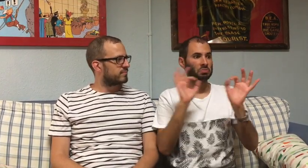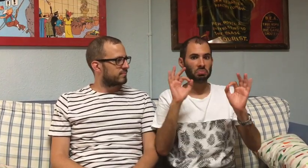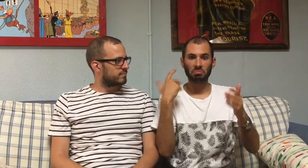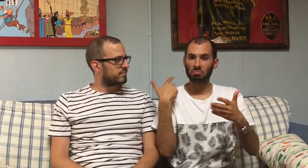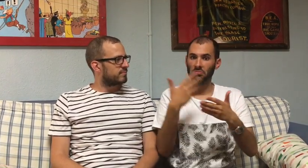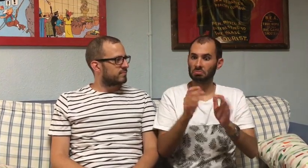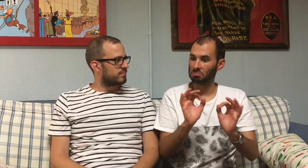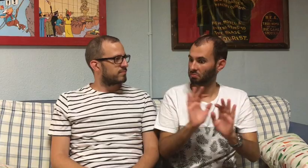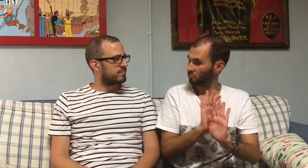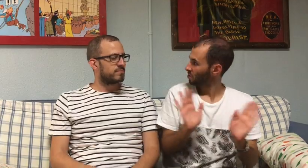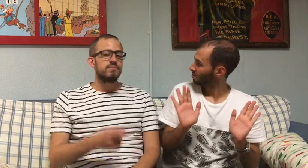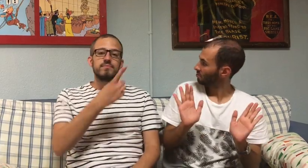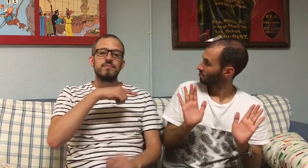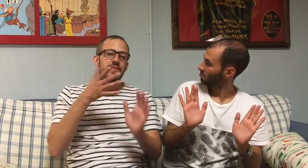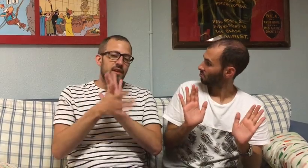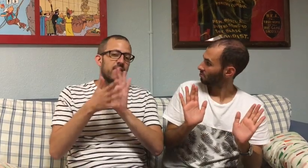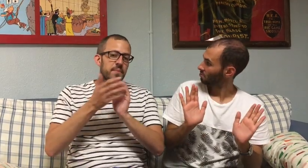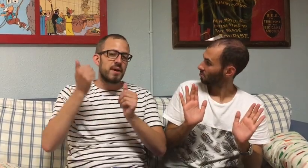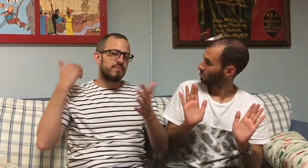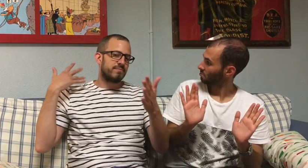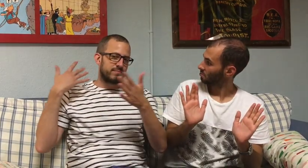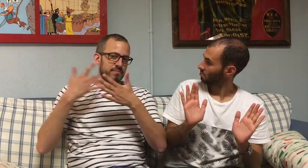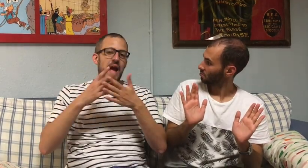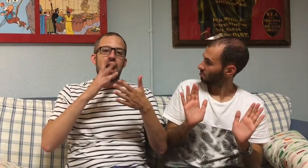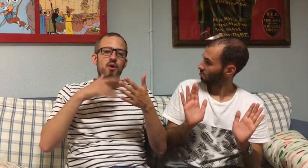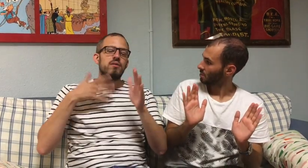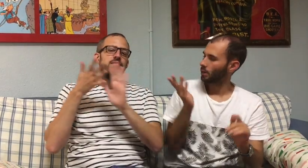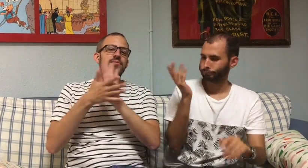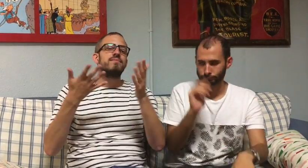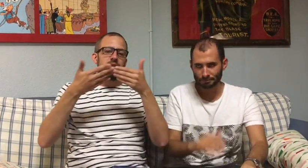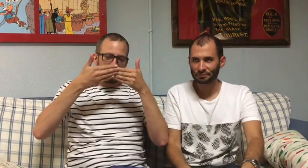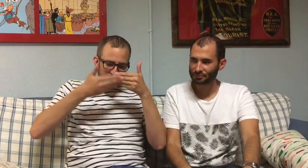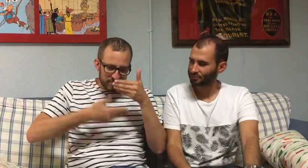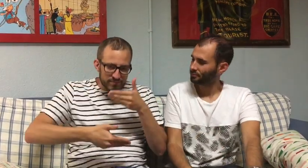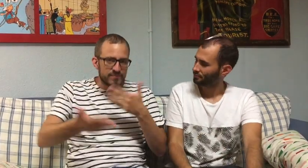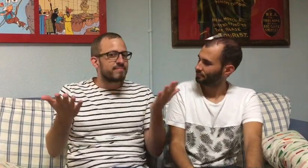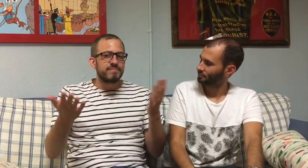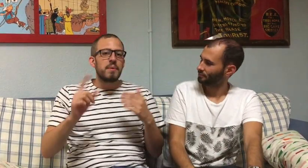¿Algo más? ¿Me dejo algo en el tintero? Se ha enumerado el trabajo hecho hasta ahora, queda la previsión del que tenemos por delante.